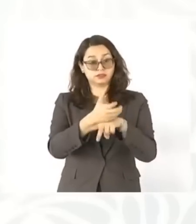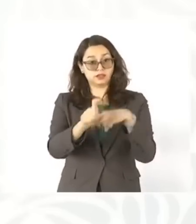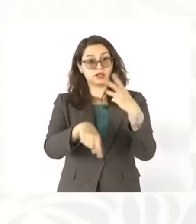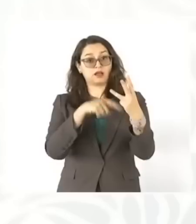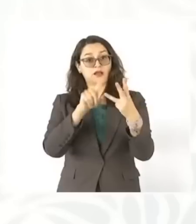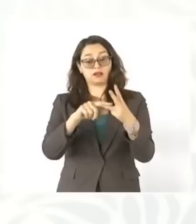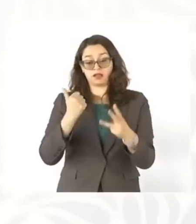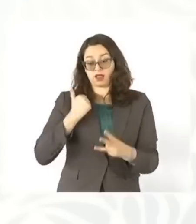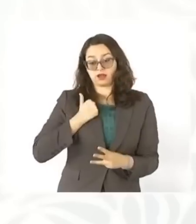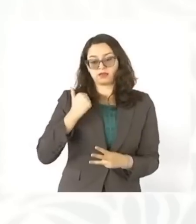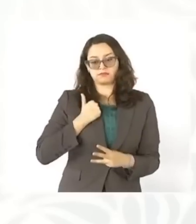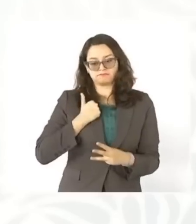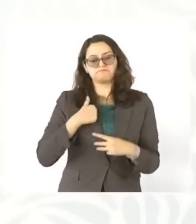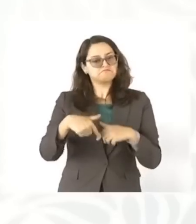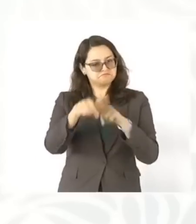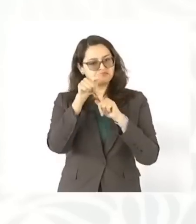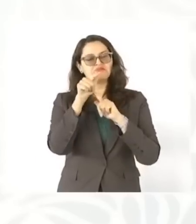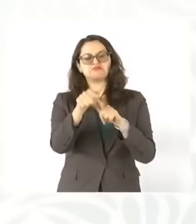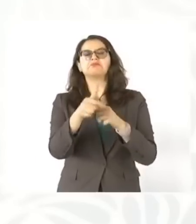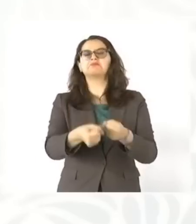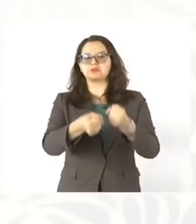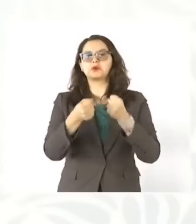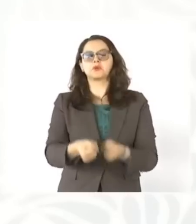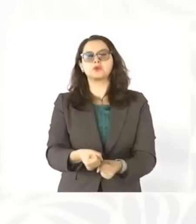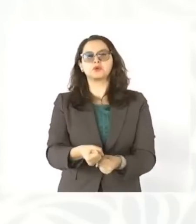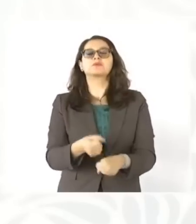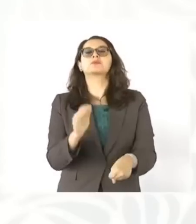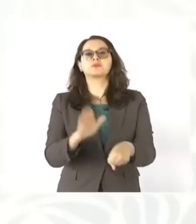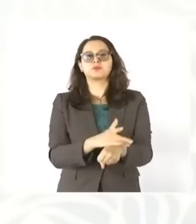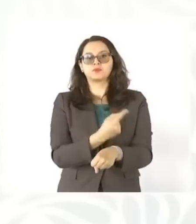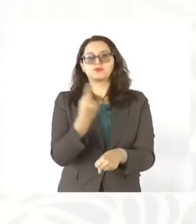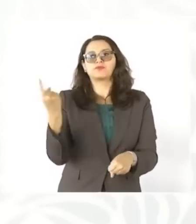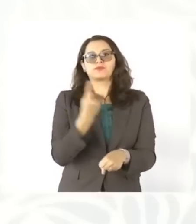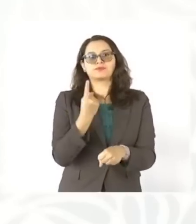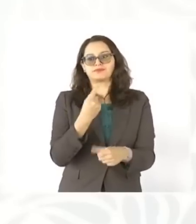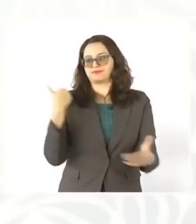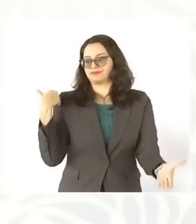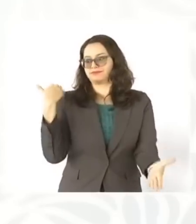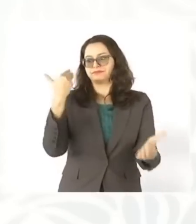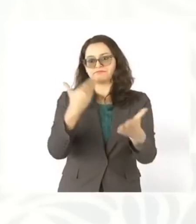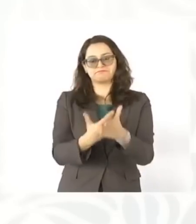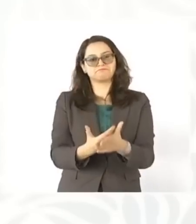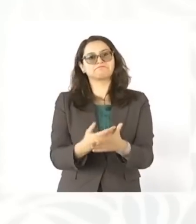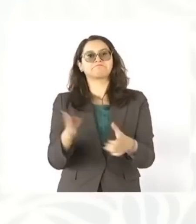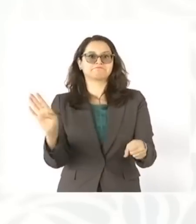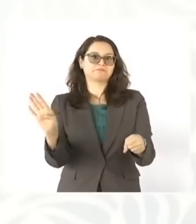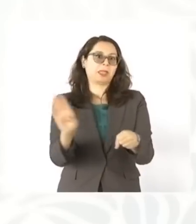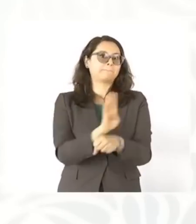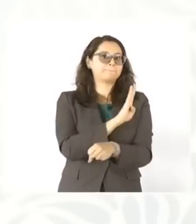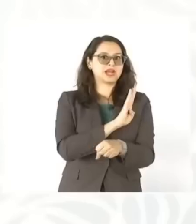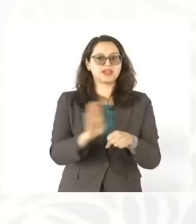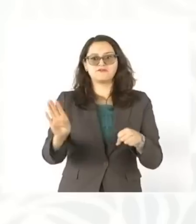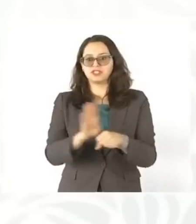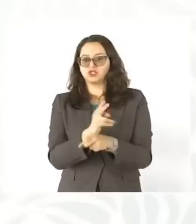y Canadá se va a mantener porque ha demostrado ser uno de los mejores tratados comerciales en